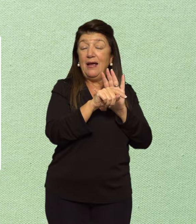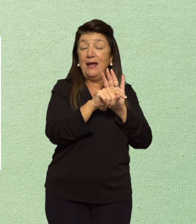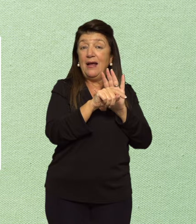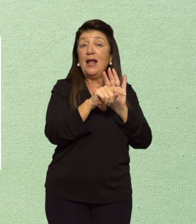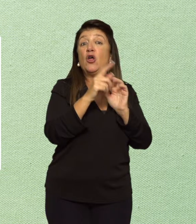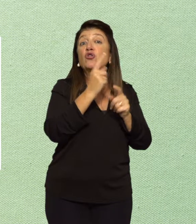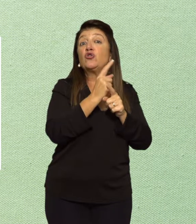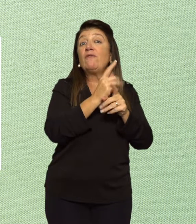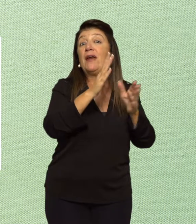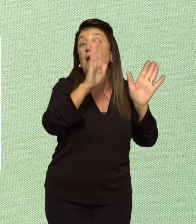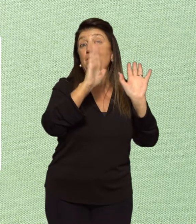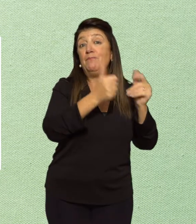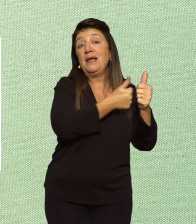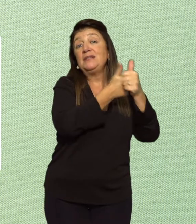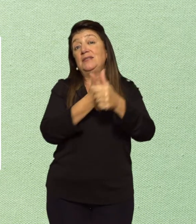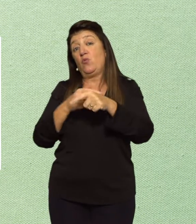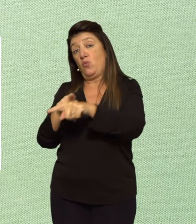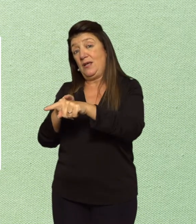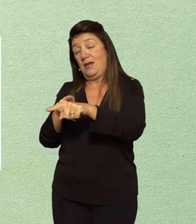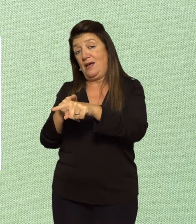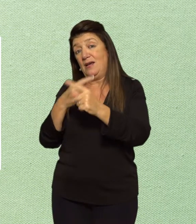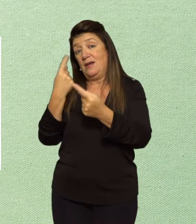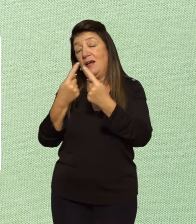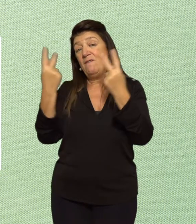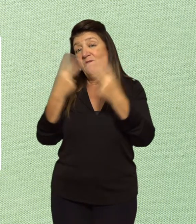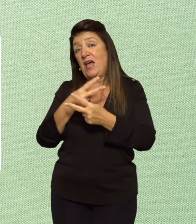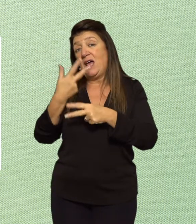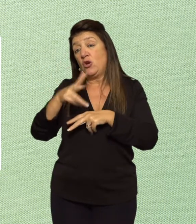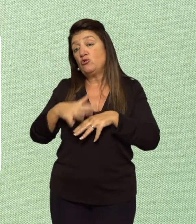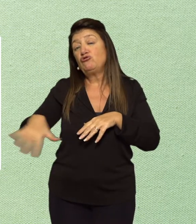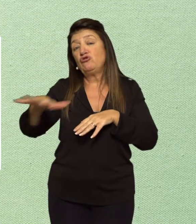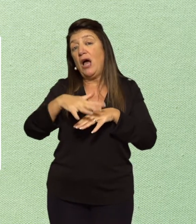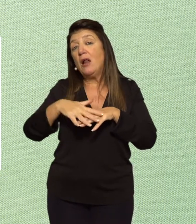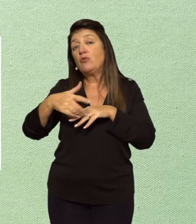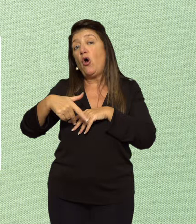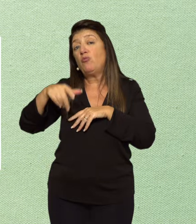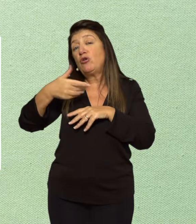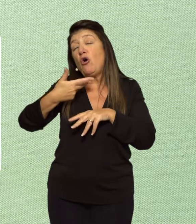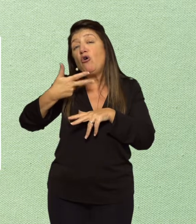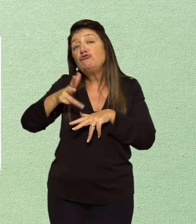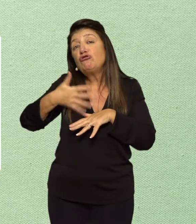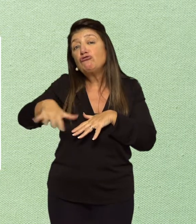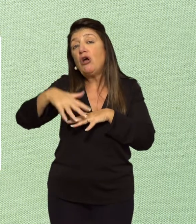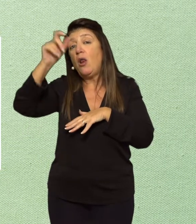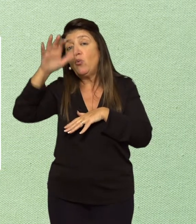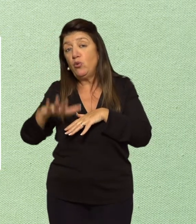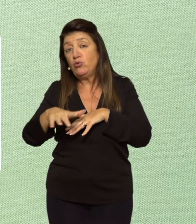dovrebbe sempre un po' seguire i cambiamenti socio culturali. Ma poi succede anche l'inverso